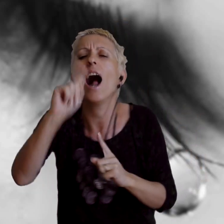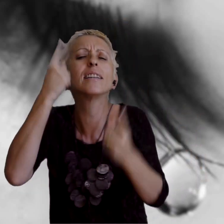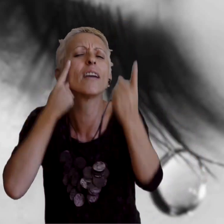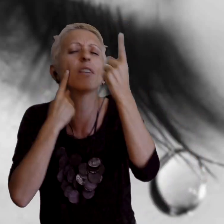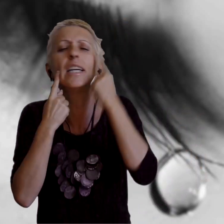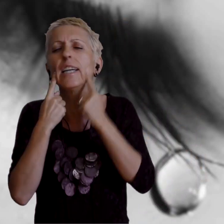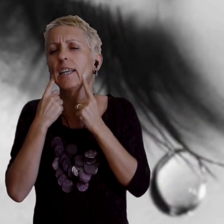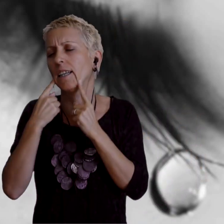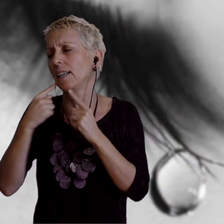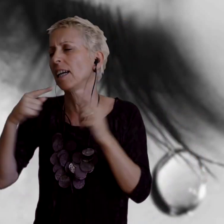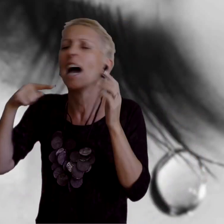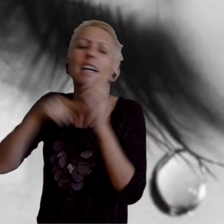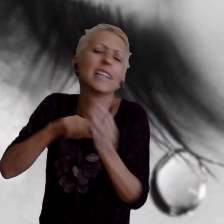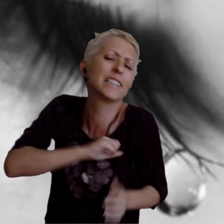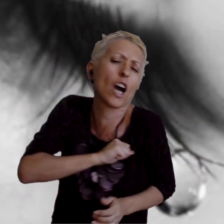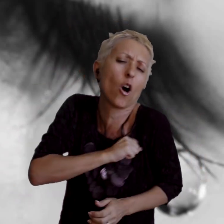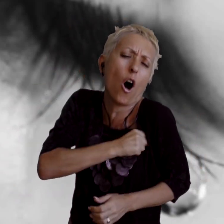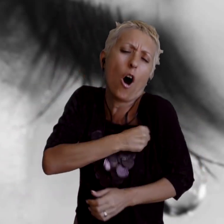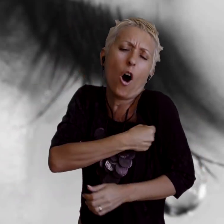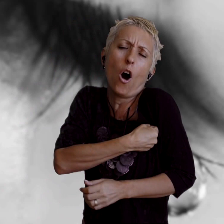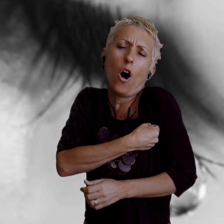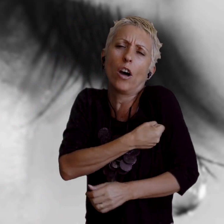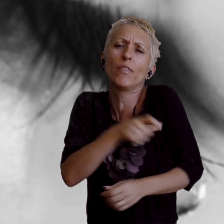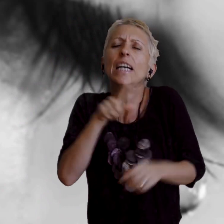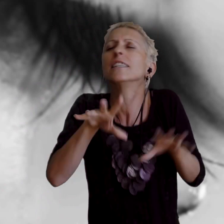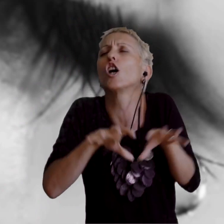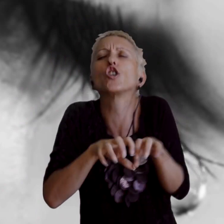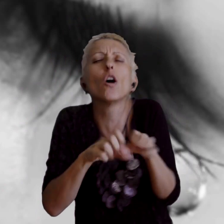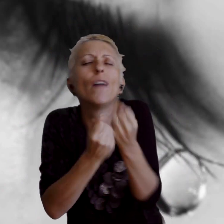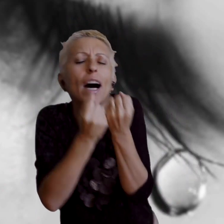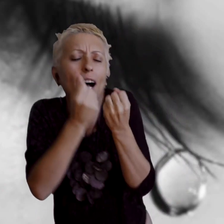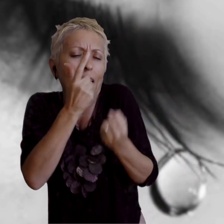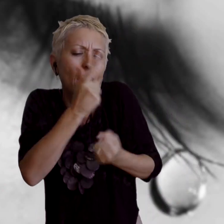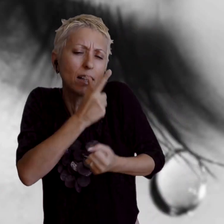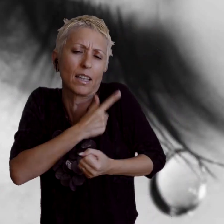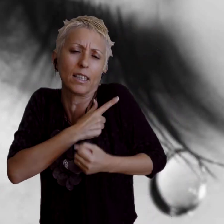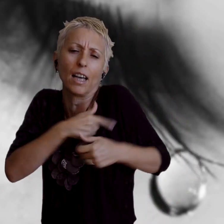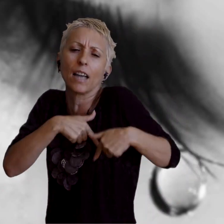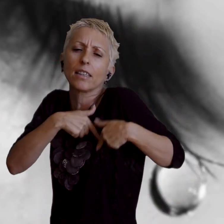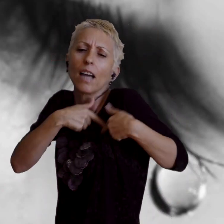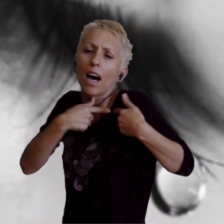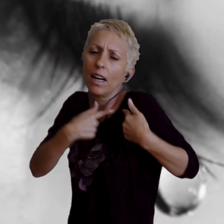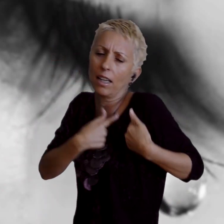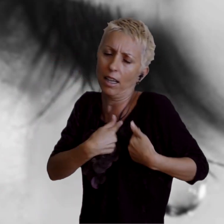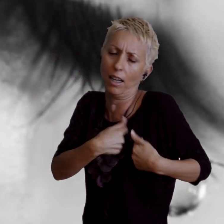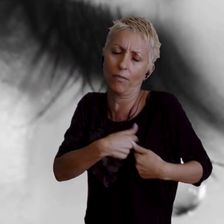אל תבכי כי זה כואב זה שובר לי את הלב